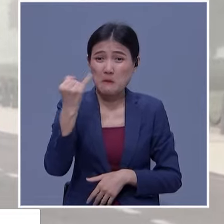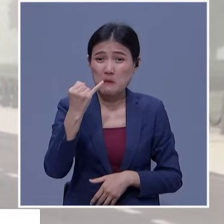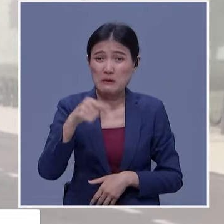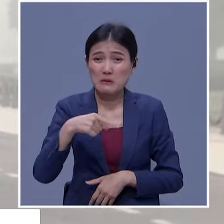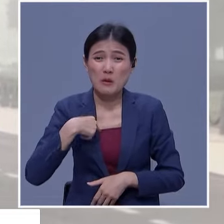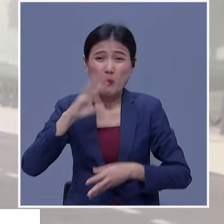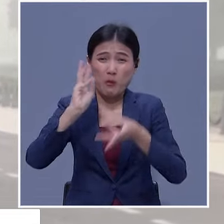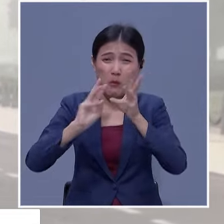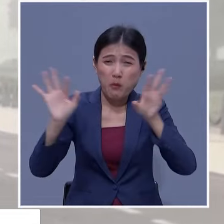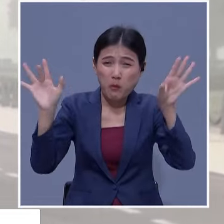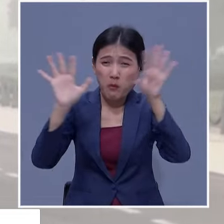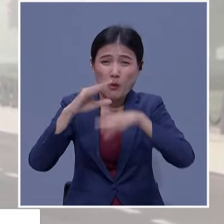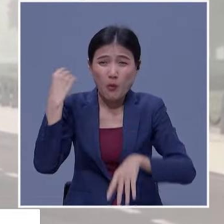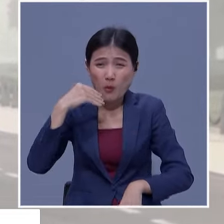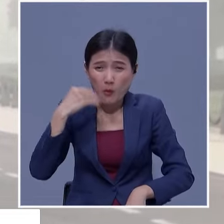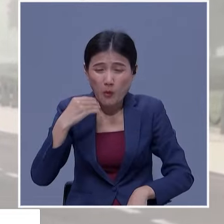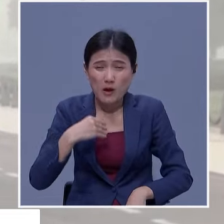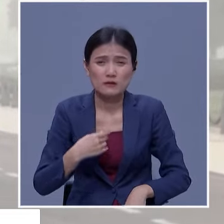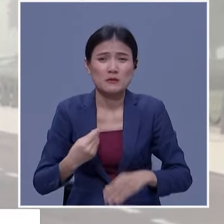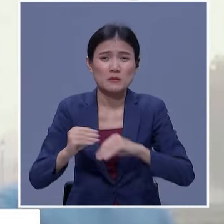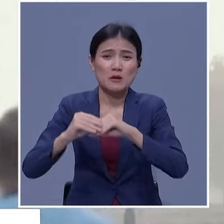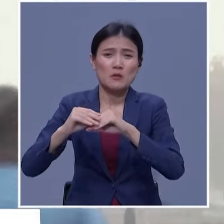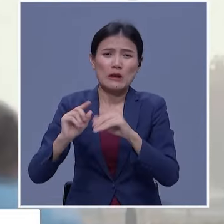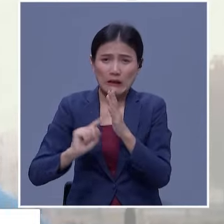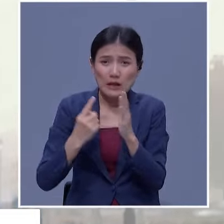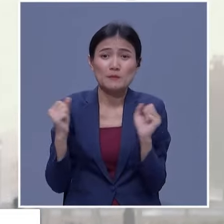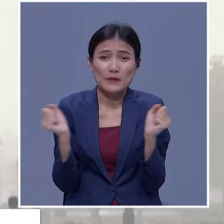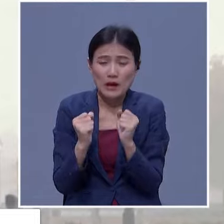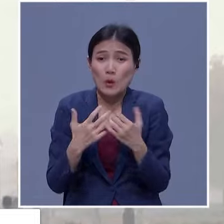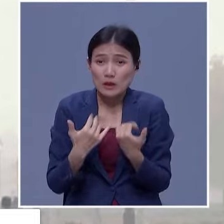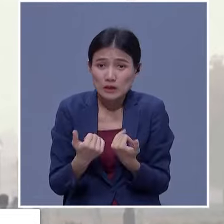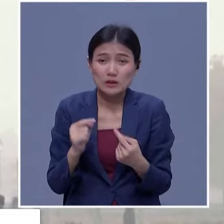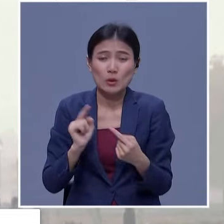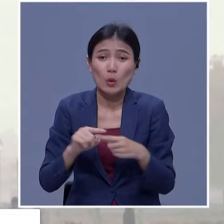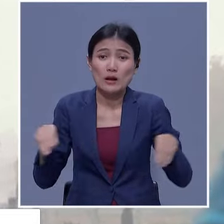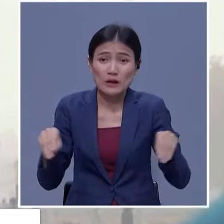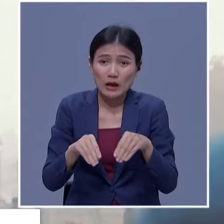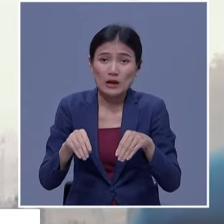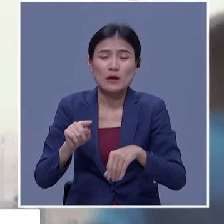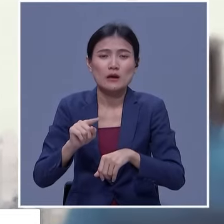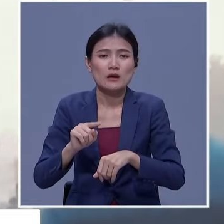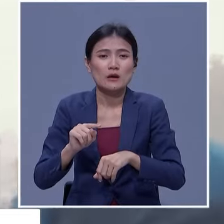เมื่อเข้าสู่ฤดูหนานยังไม่รวมถึงเทศกาล วาลีหรือว่าเทศกาลแห่งแสงสว่างที่กำลัง